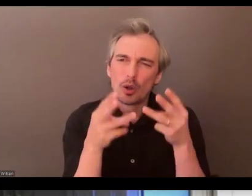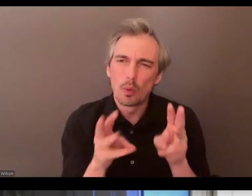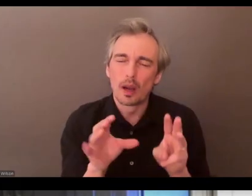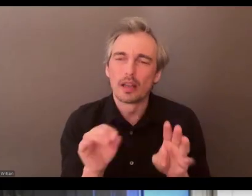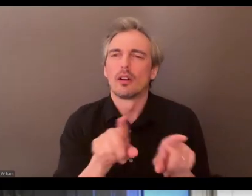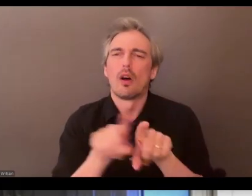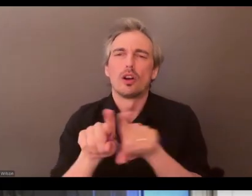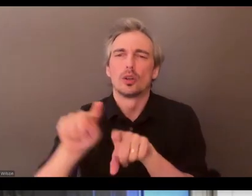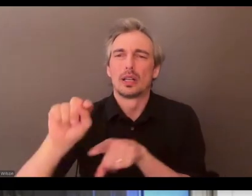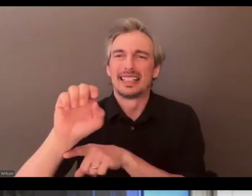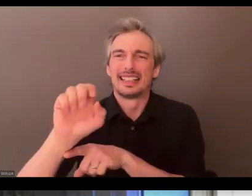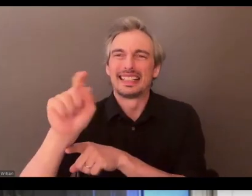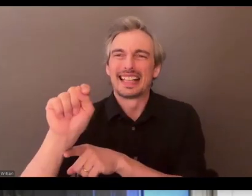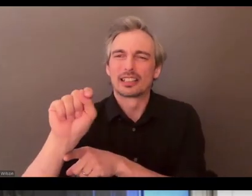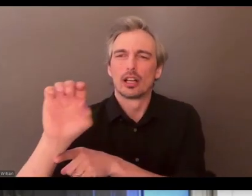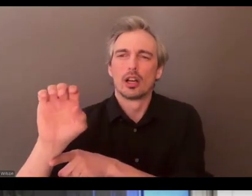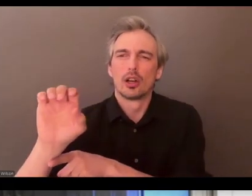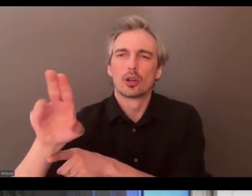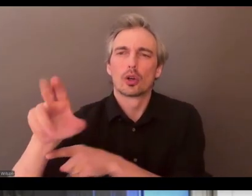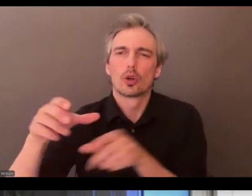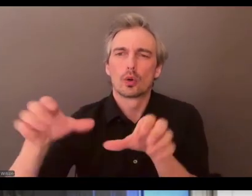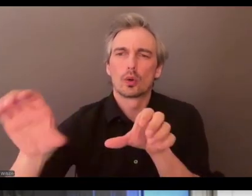次に、ラベルと凡例について話しましょう。